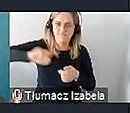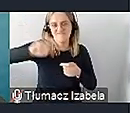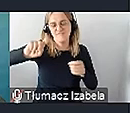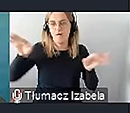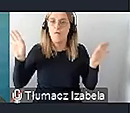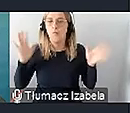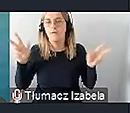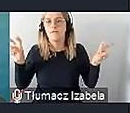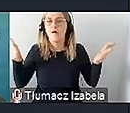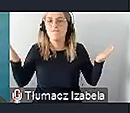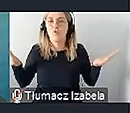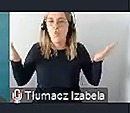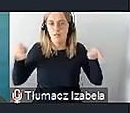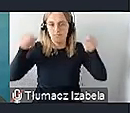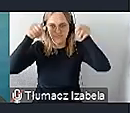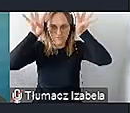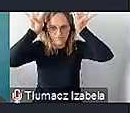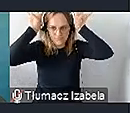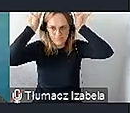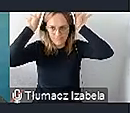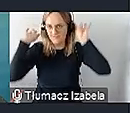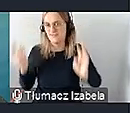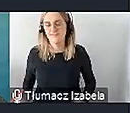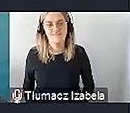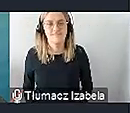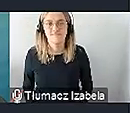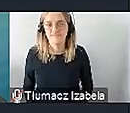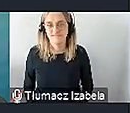które sobie fruną od głowy Alberta Einsteina.